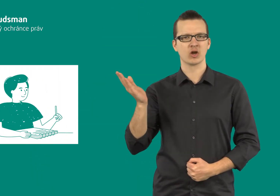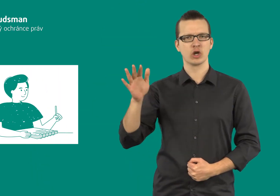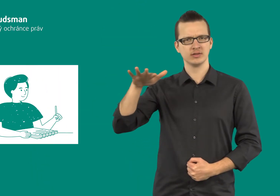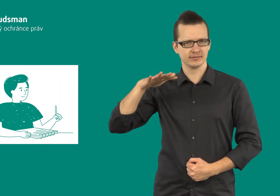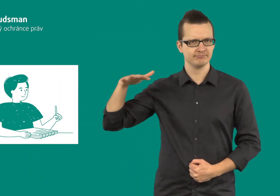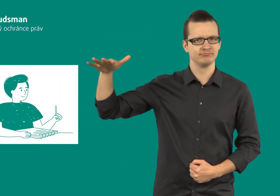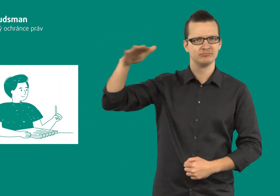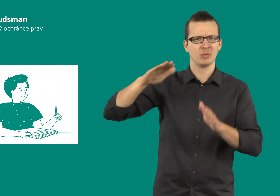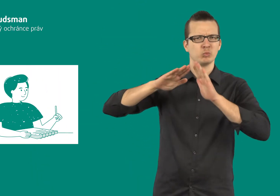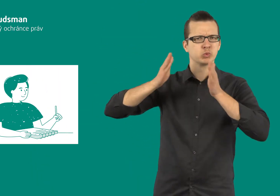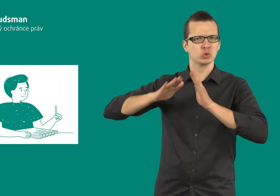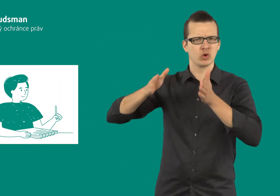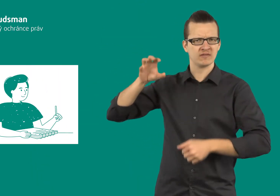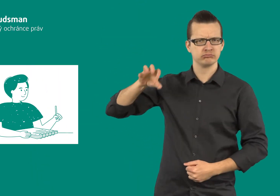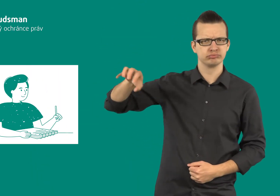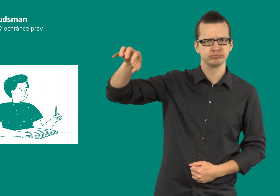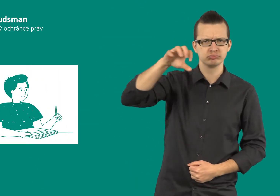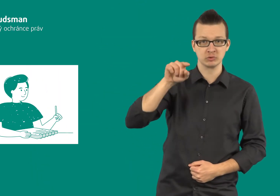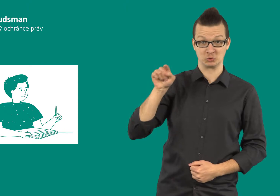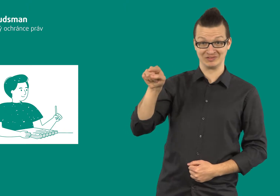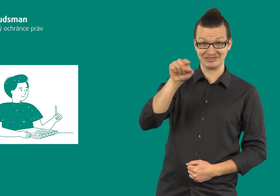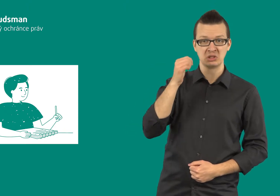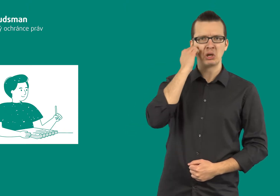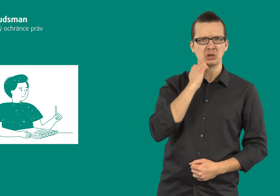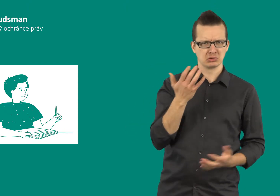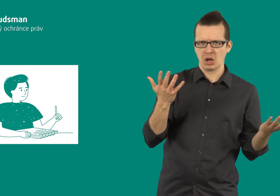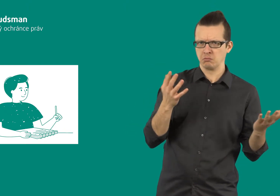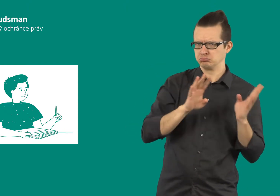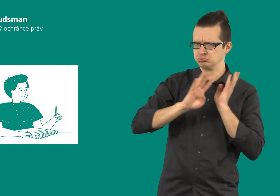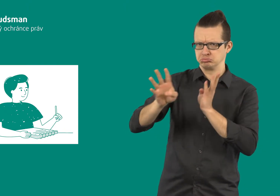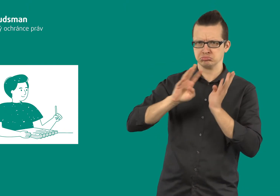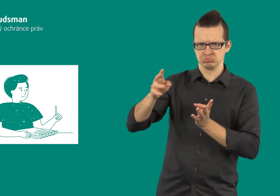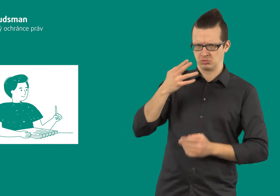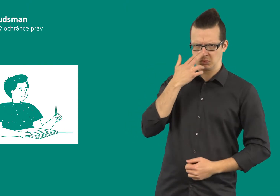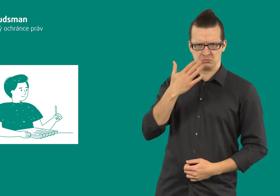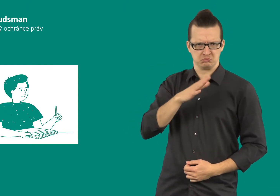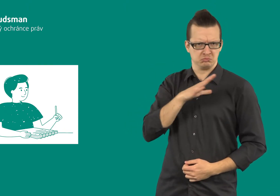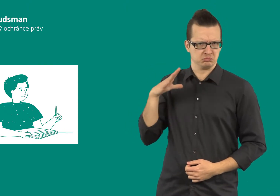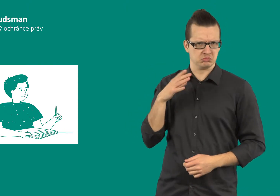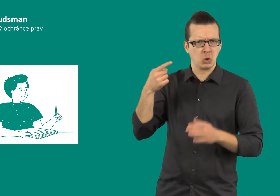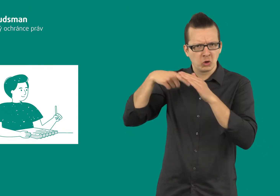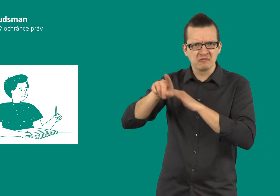Z hlediska fyzické mobility jsou budovy veřejného sektoru přístupnější z pohledu občanů – návštěvníků.